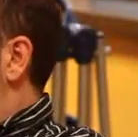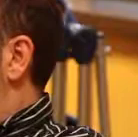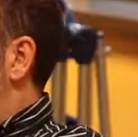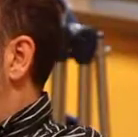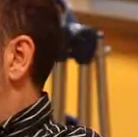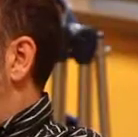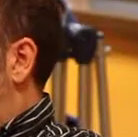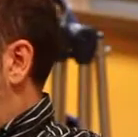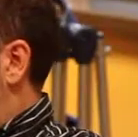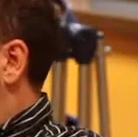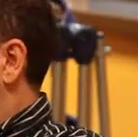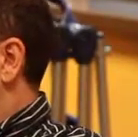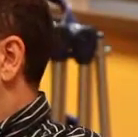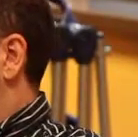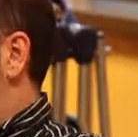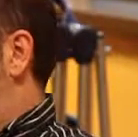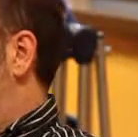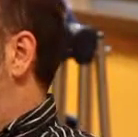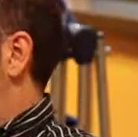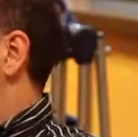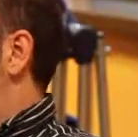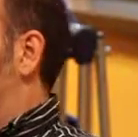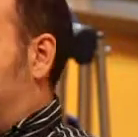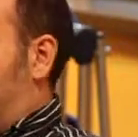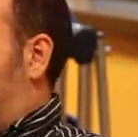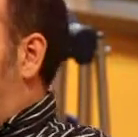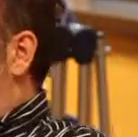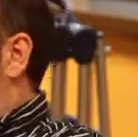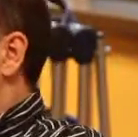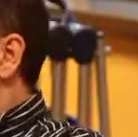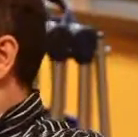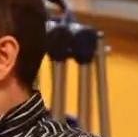15.000 millones que comentabas que en 20 años han desaparecido,